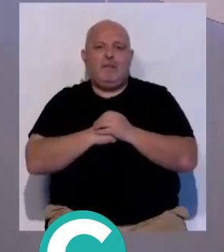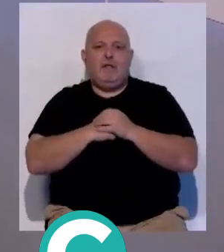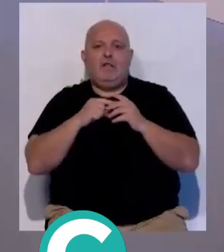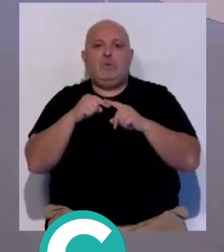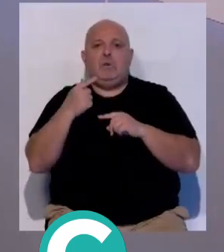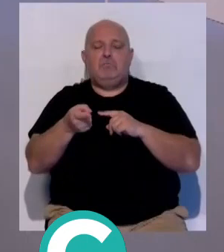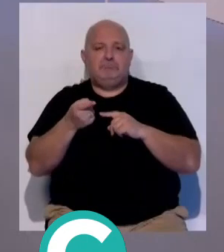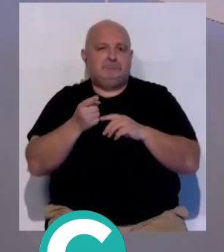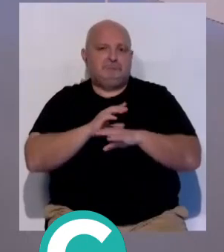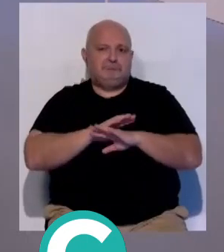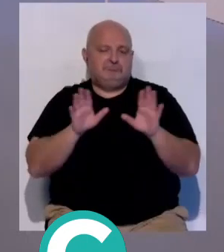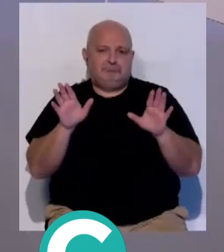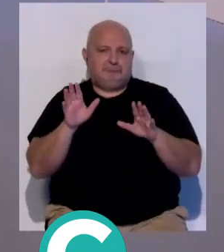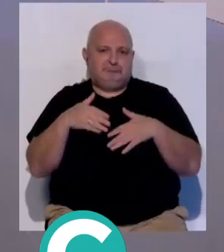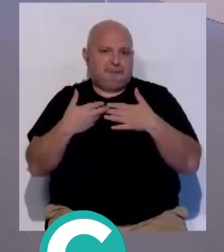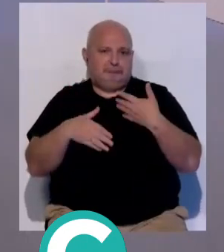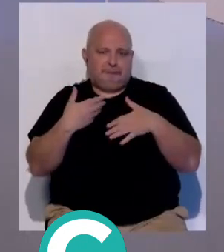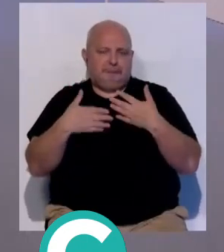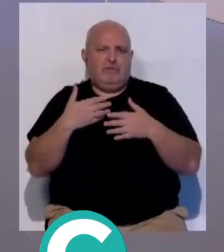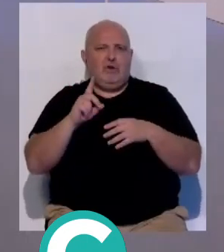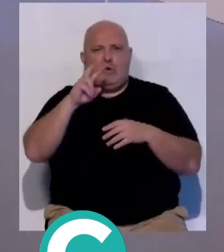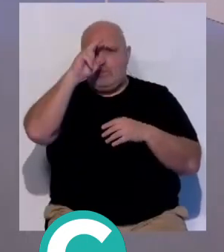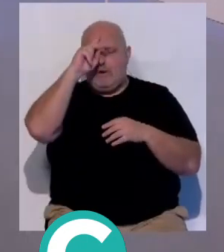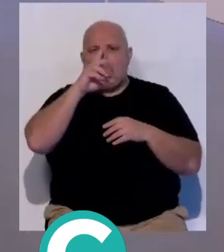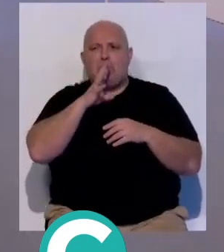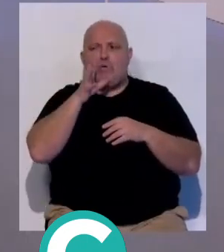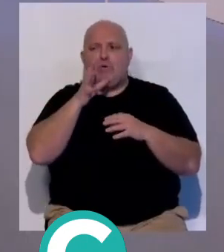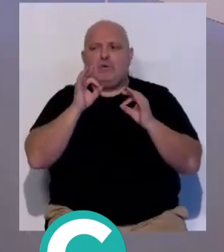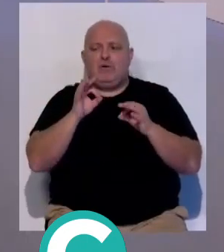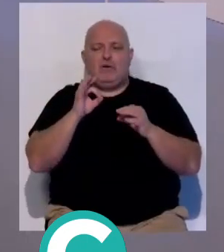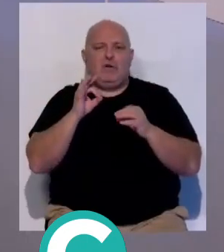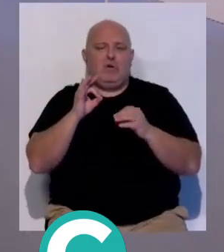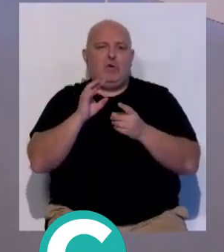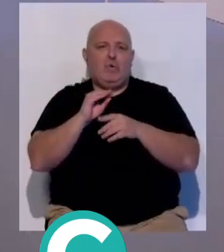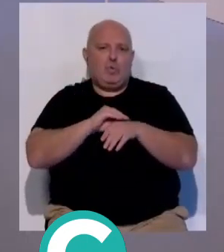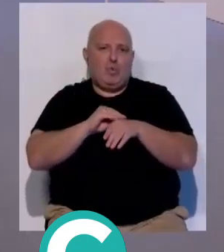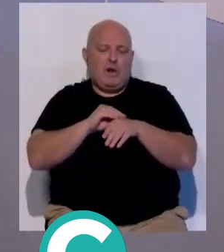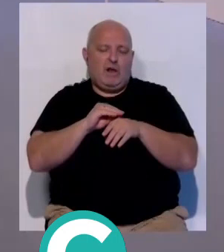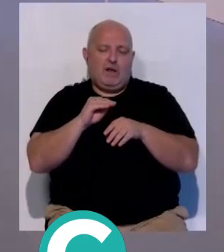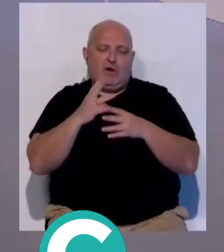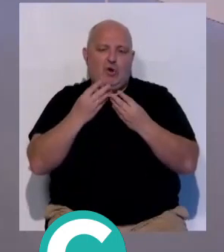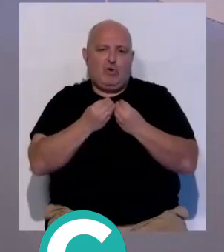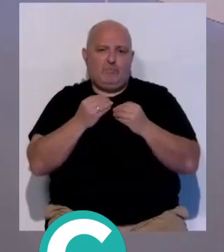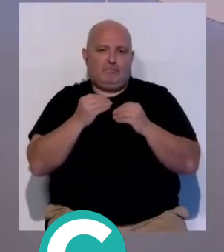esto ya es un poquito más No preocupante pero sí hay curarlo con muchísima o con muchísima bien